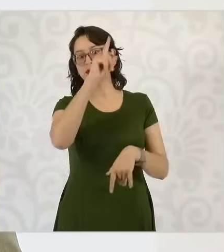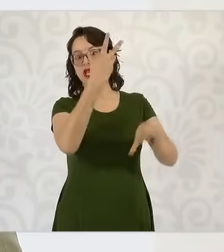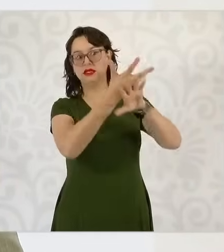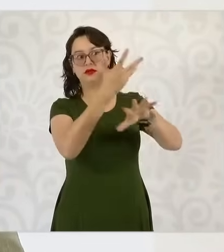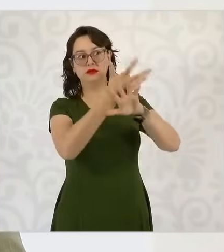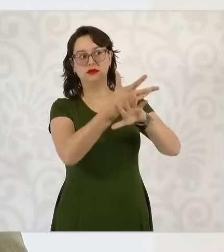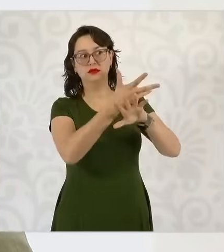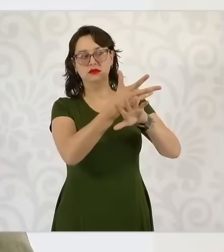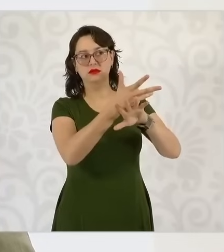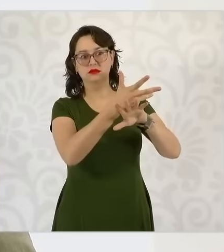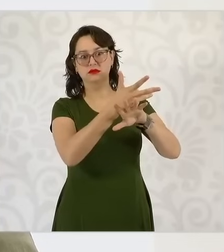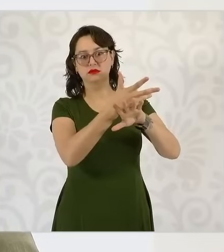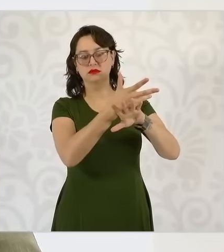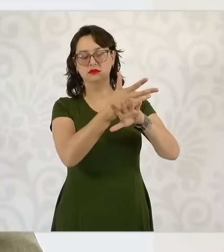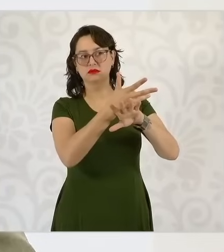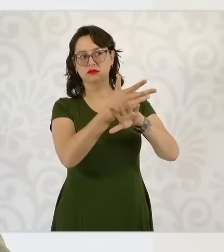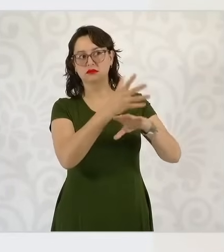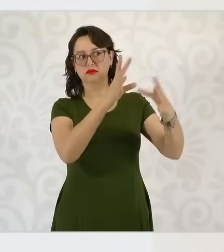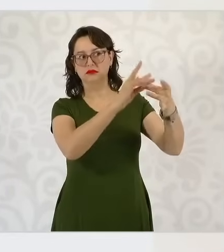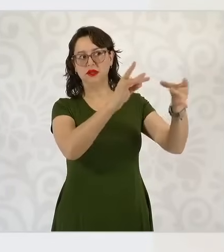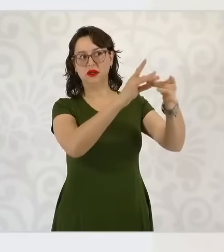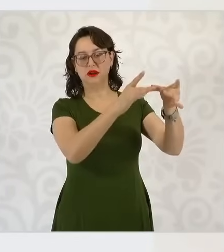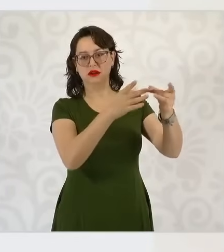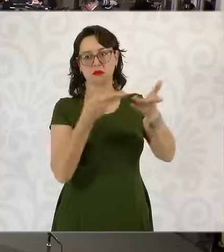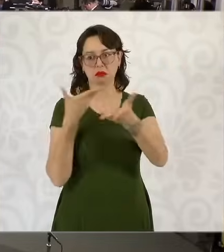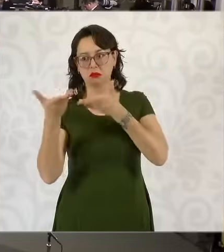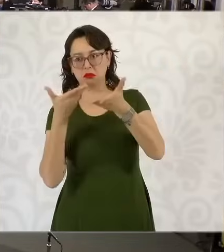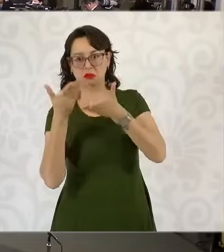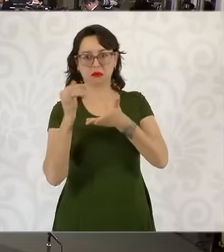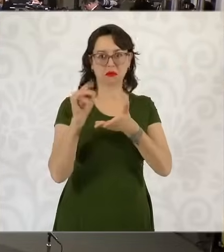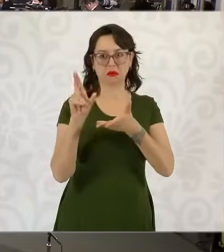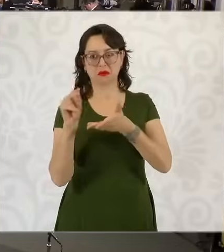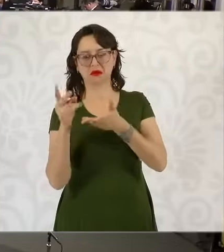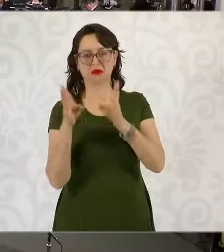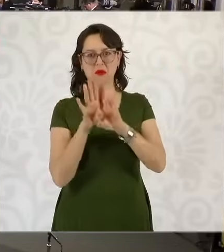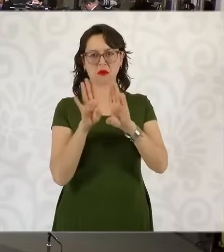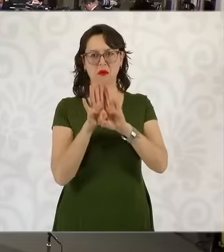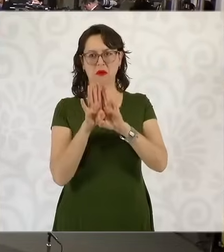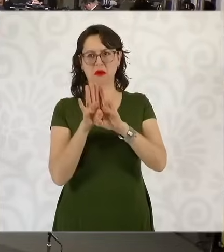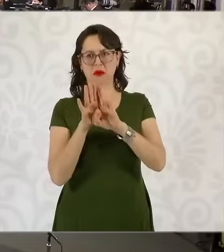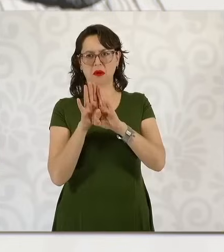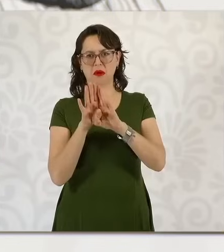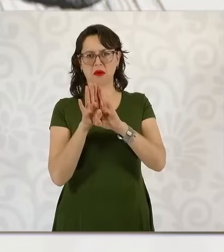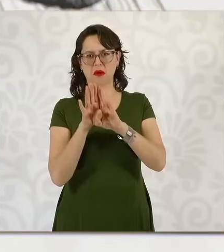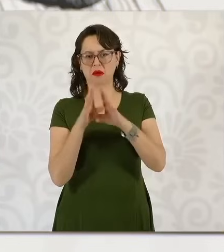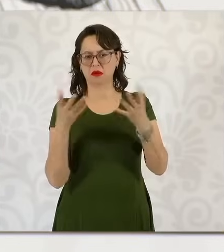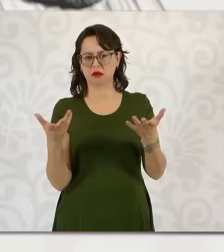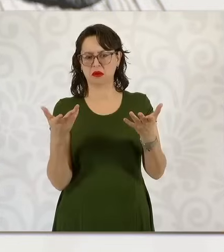también cómo es que si están llegando a un acuerdo